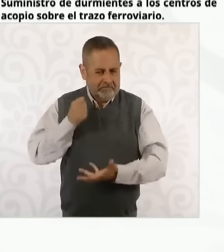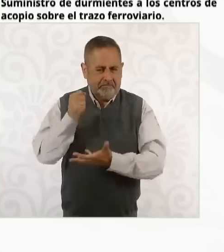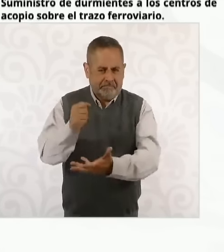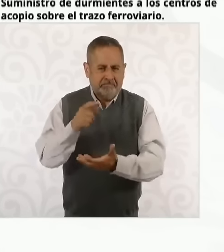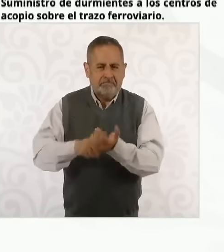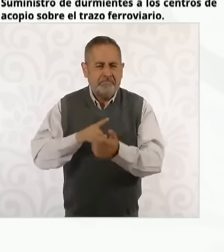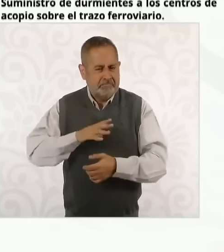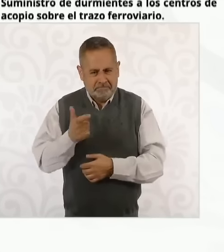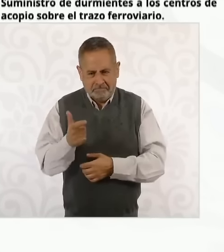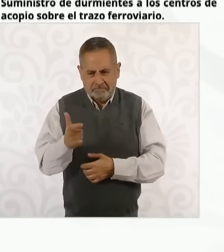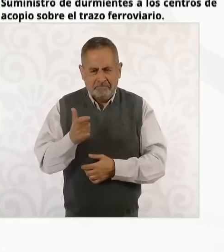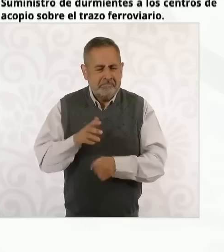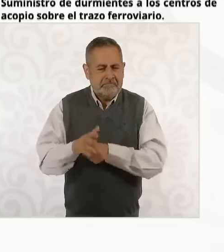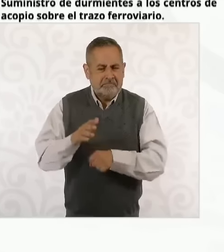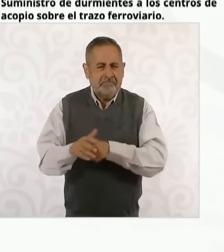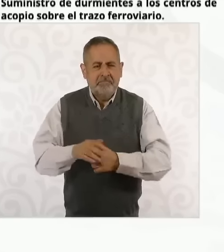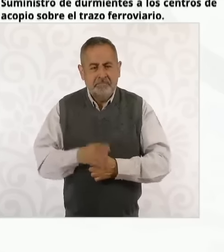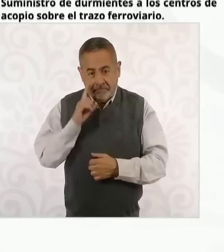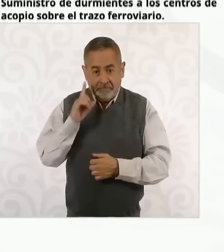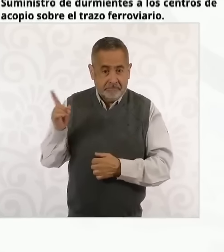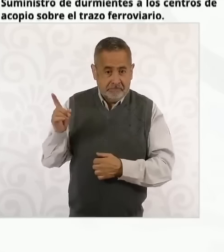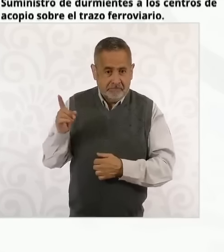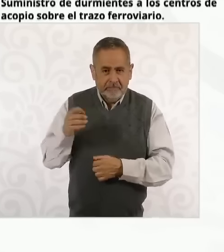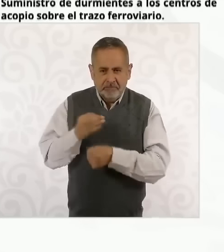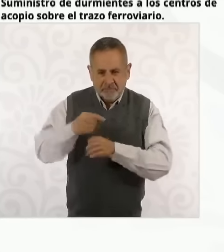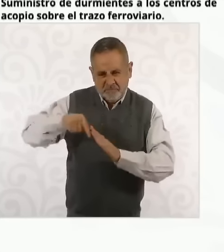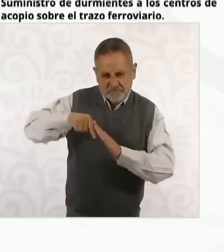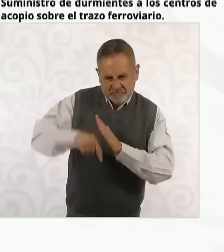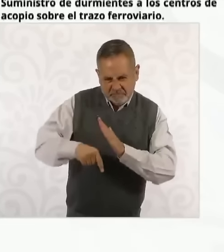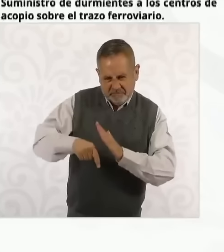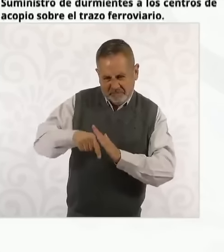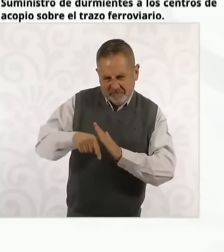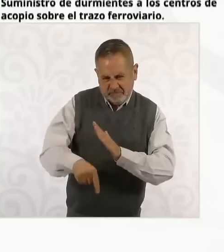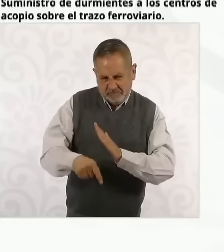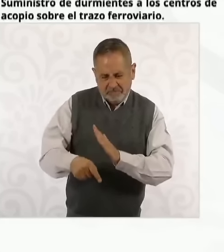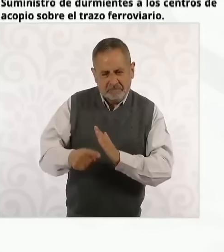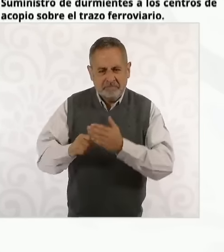estamos haciendo? Como podrán ver en las láminas, perforando cimentaciones, pilas, colando zapatas,